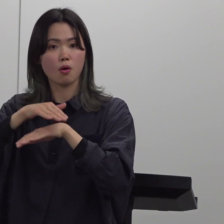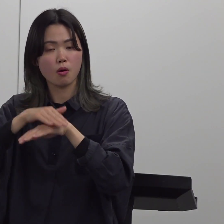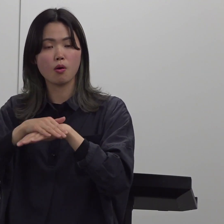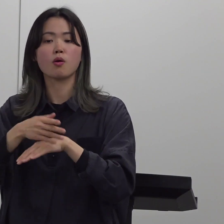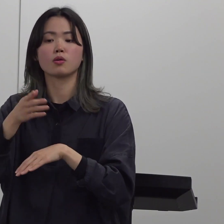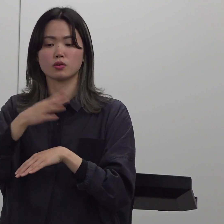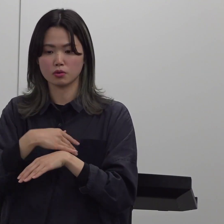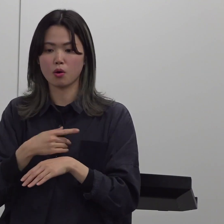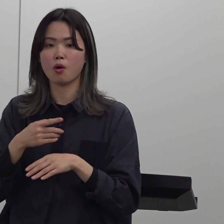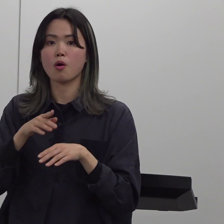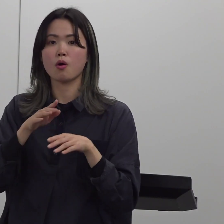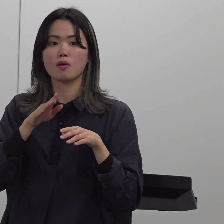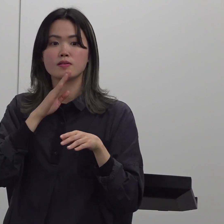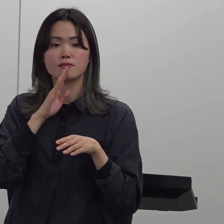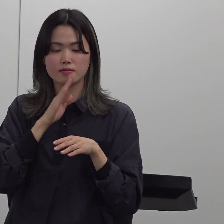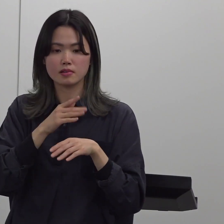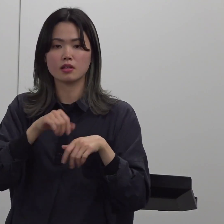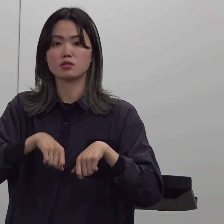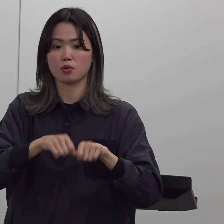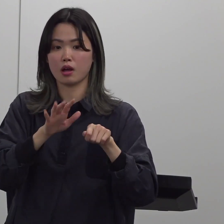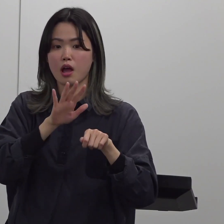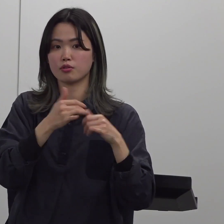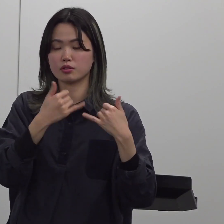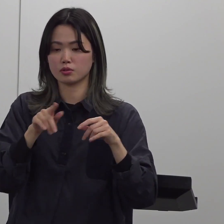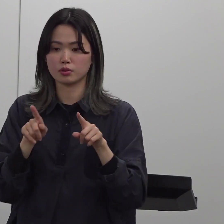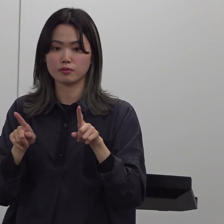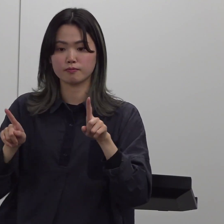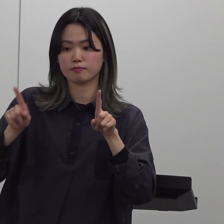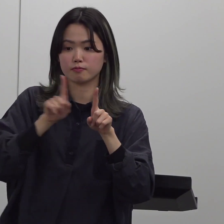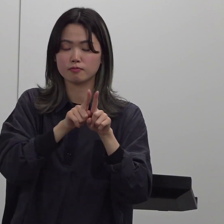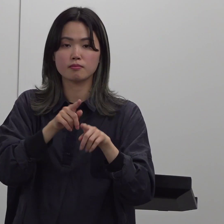その過程って大事だと思うんですね パピーウォーカーとかっていう制度があります